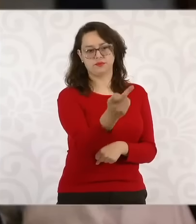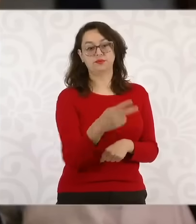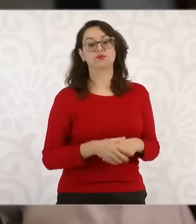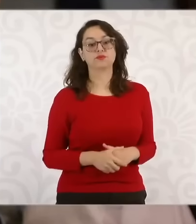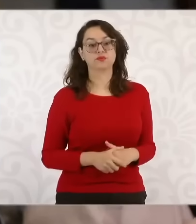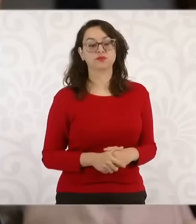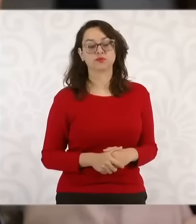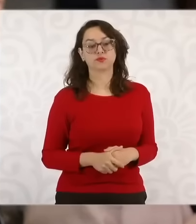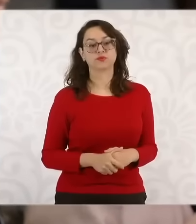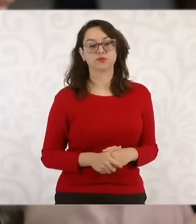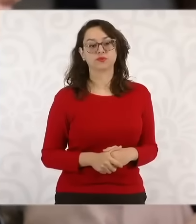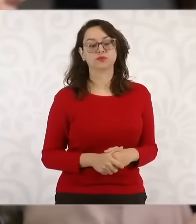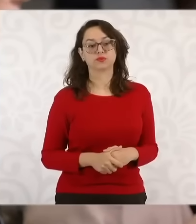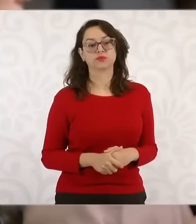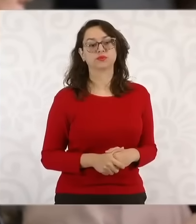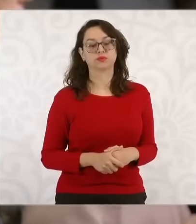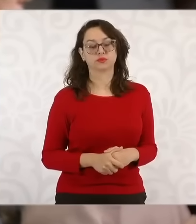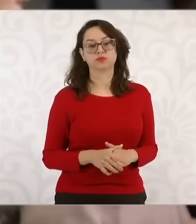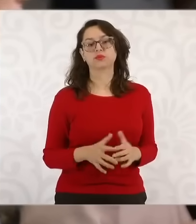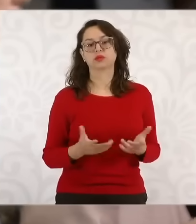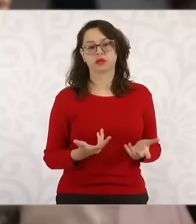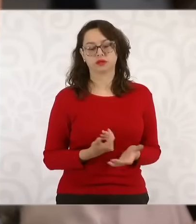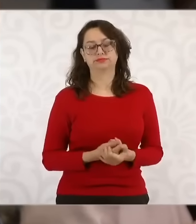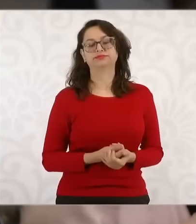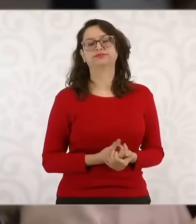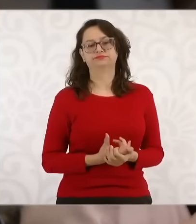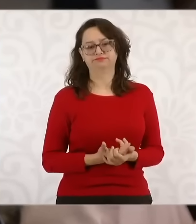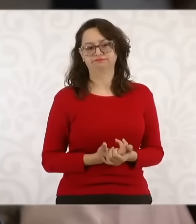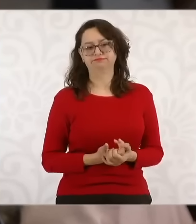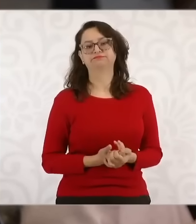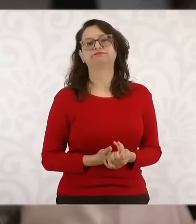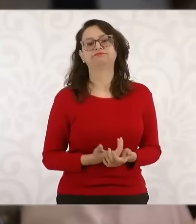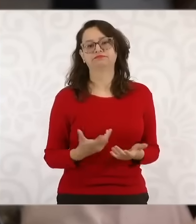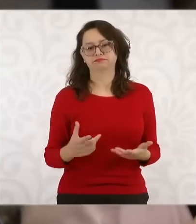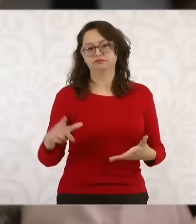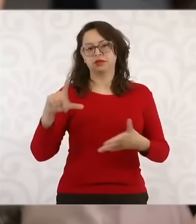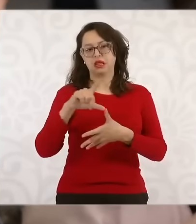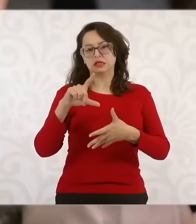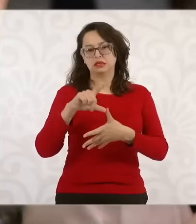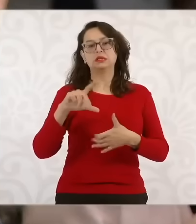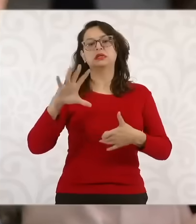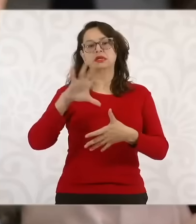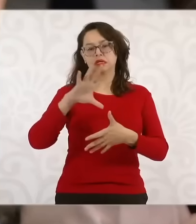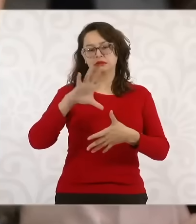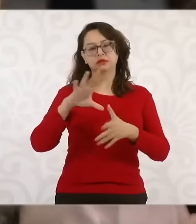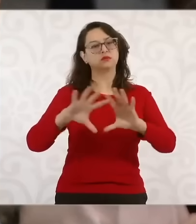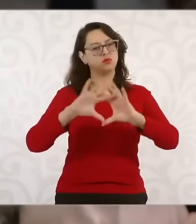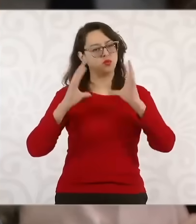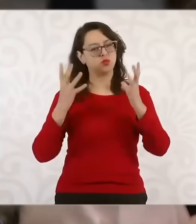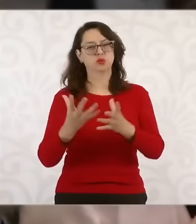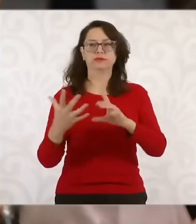este entorno ya a nivel eh pues Latinoamérica, América y a nivel mundial, de qué forma su